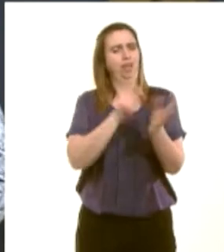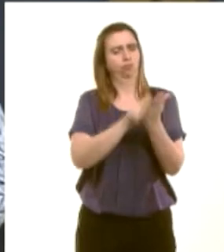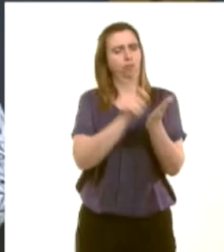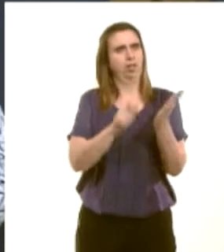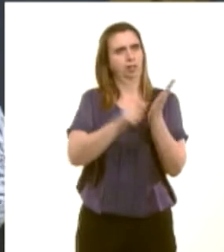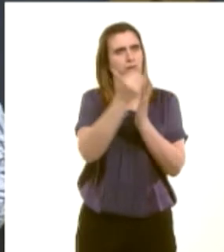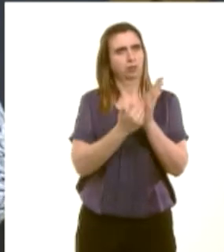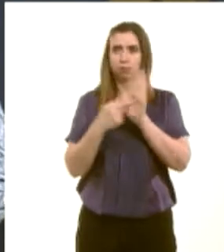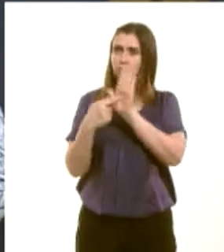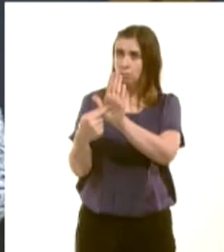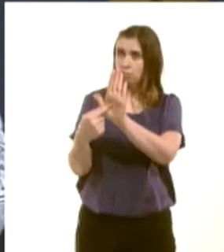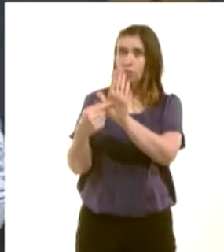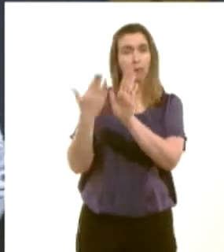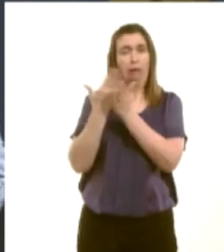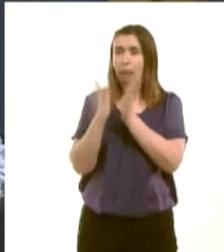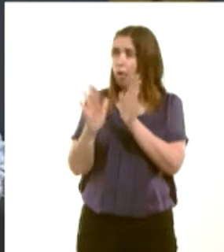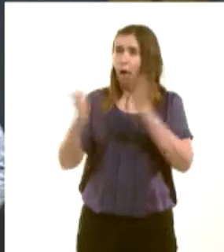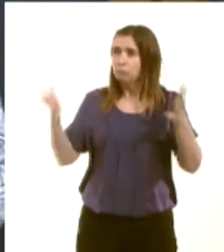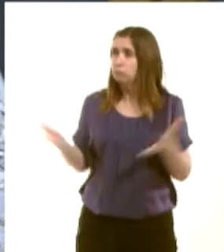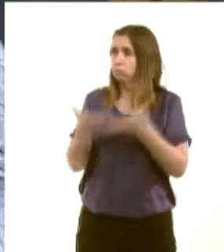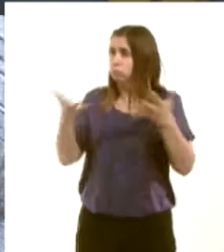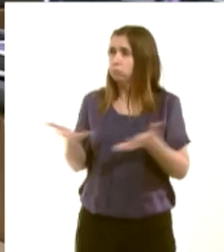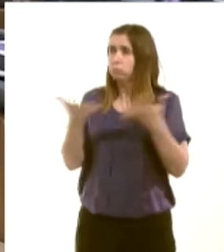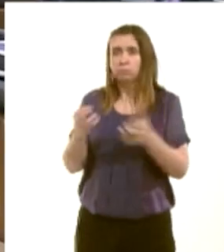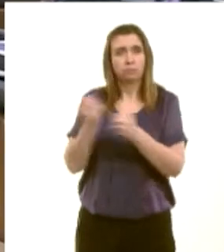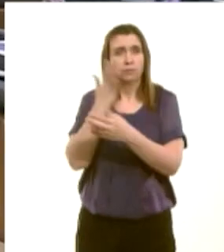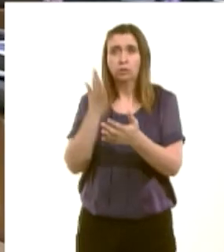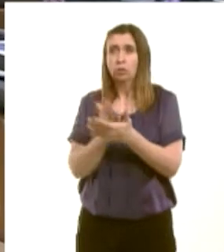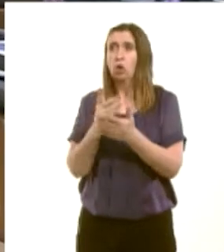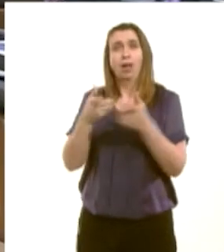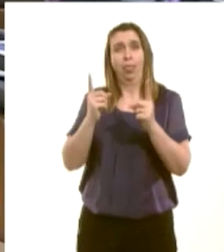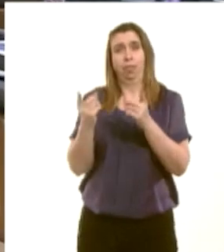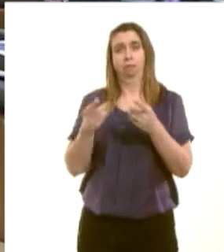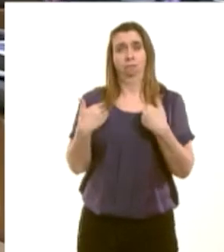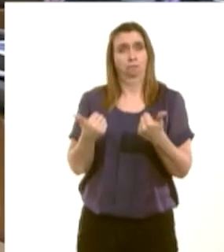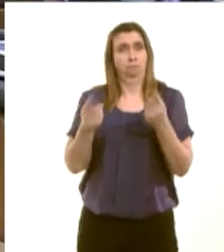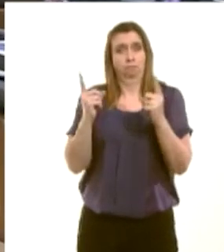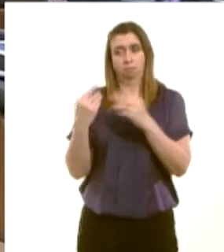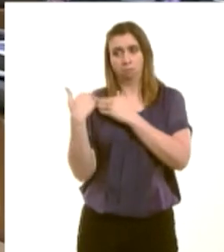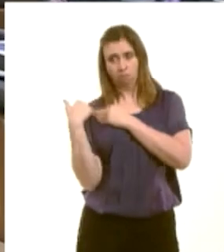iechyd, wrth gwrs, yn barod i ateb cwestiynau ar hyd y llinellau hynny yn y dyfodol. A gaf